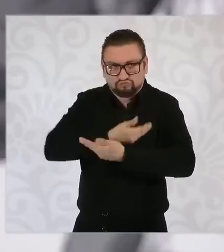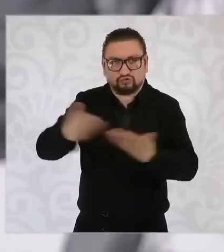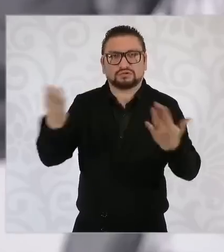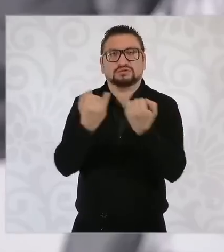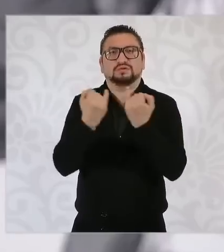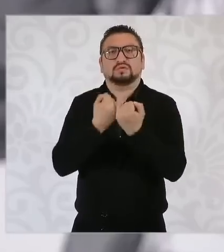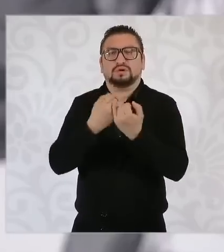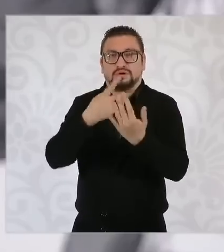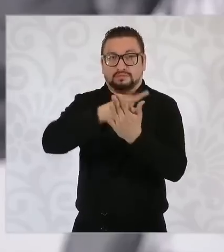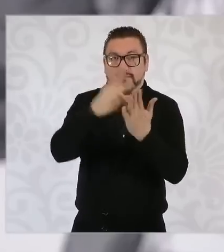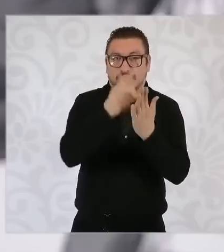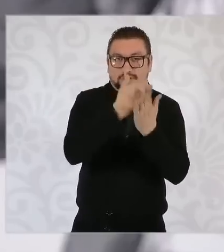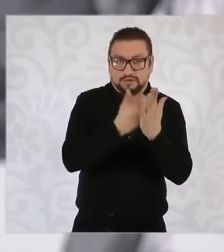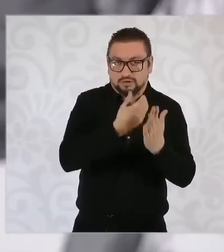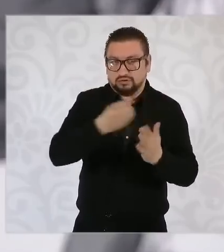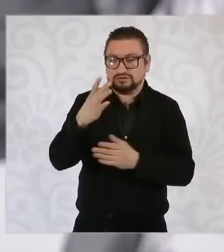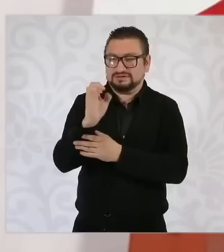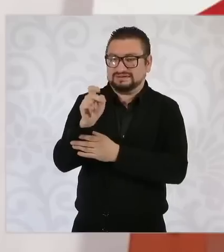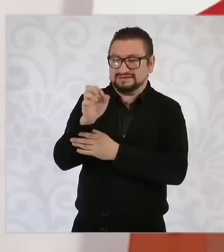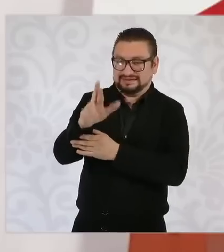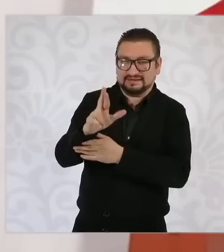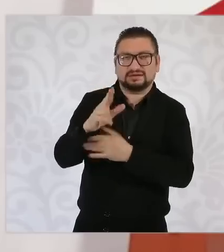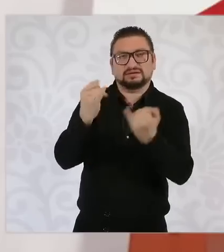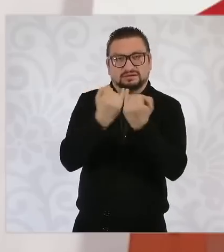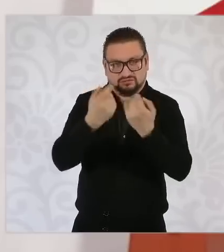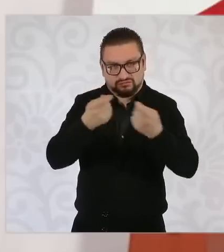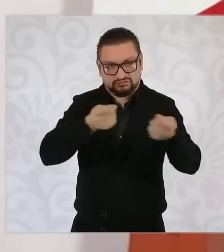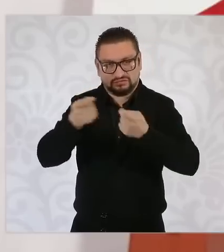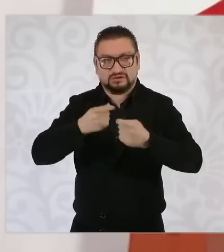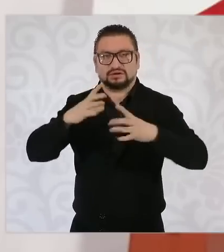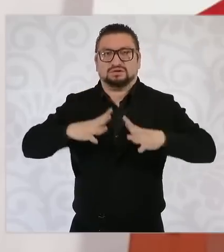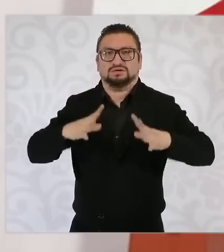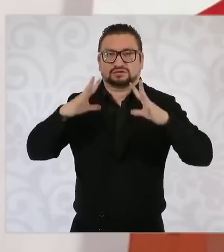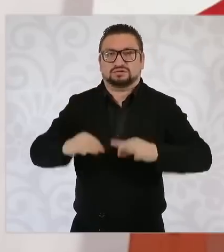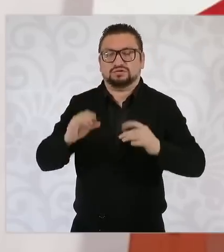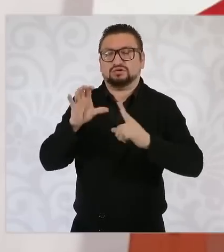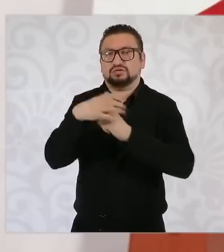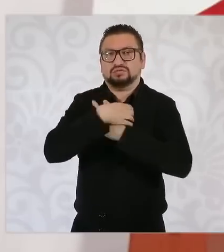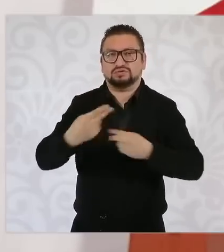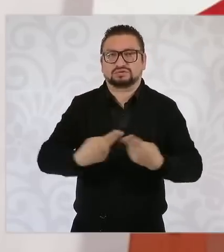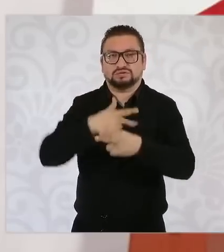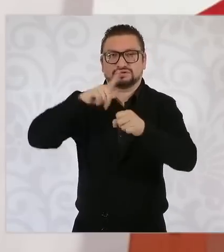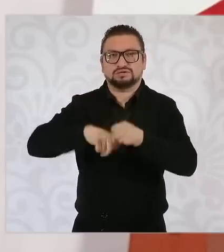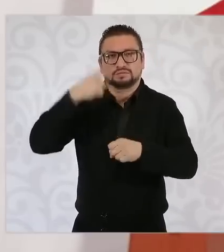y regulación en la cer y se crea la Comisión Nacional para facilitar la operación del sector